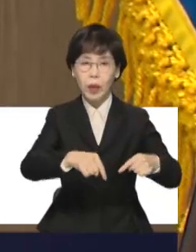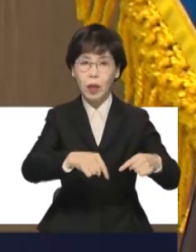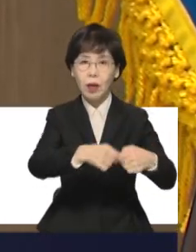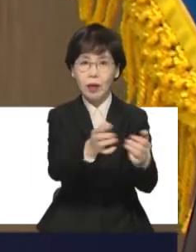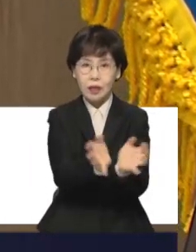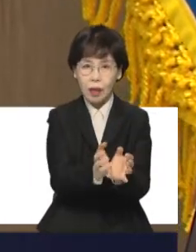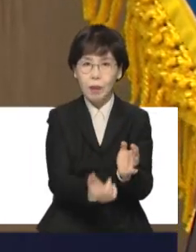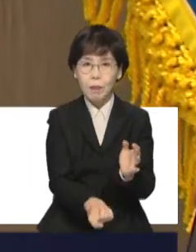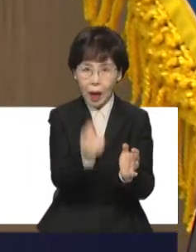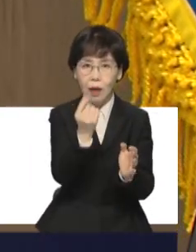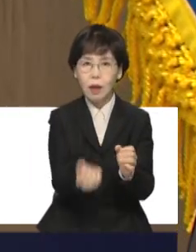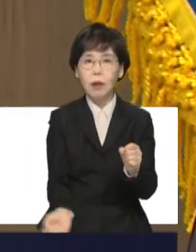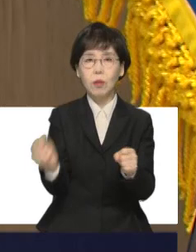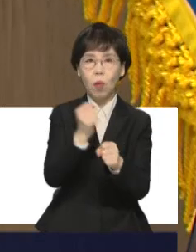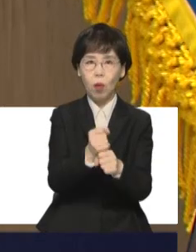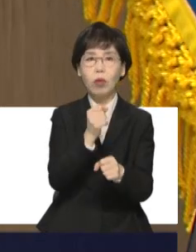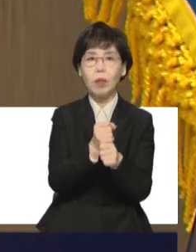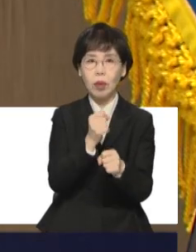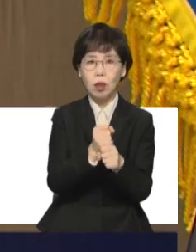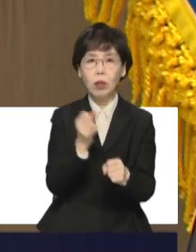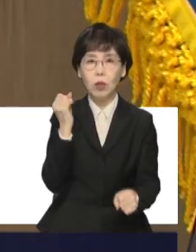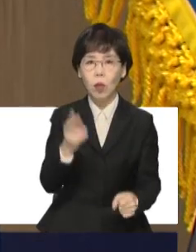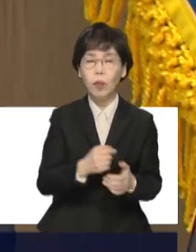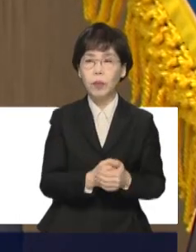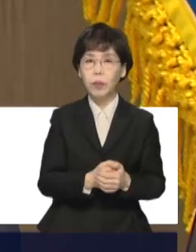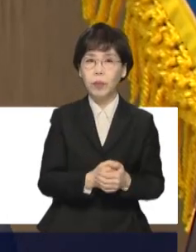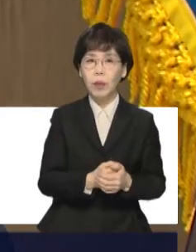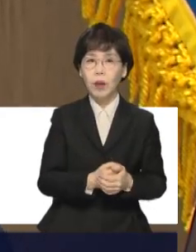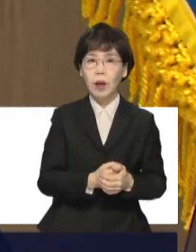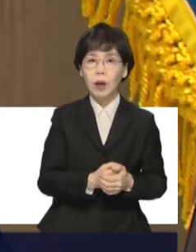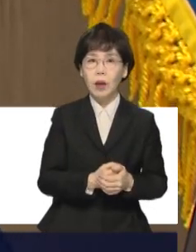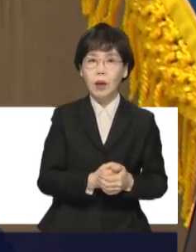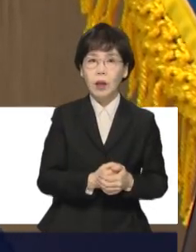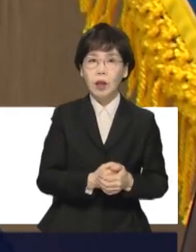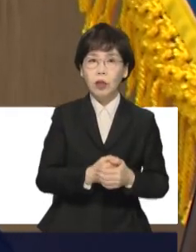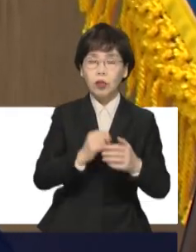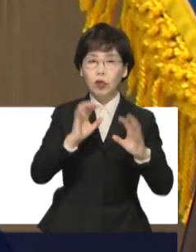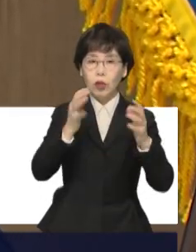복원할 것이며 NSC 차원의 한일 경제 안보